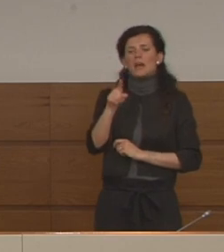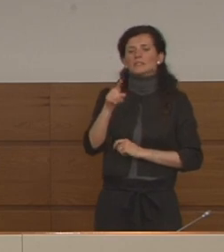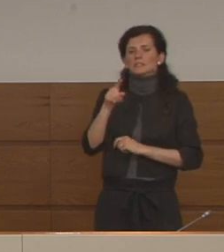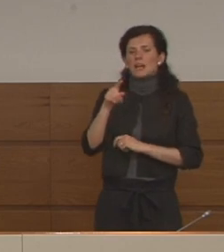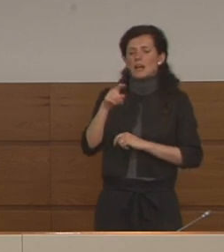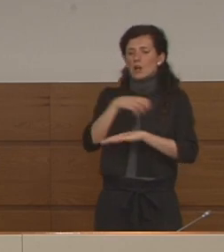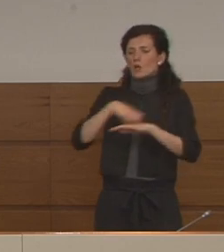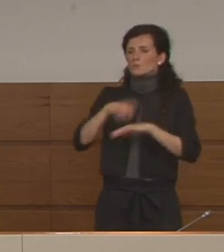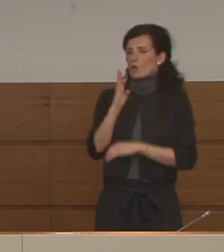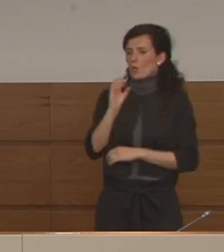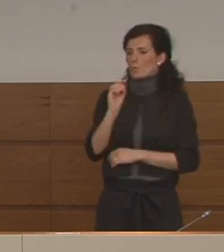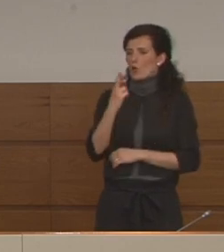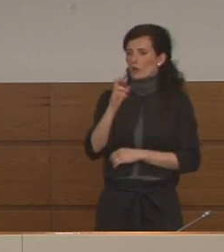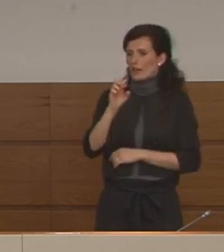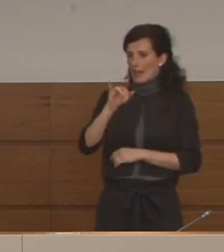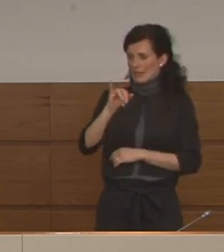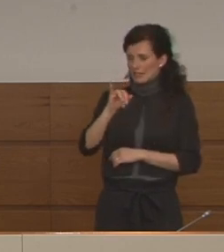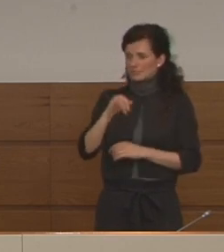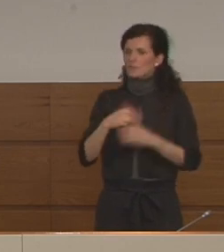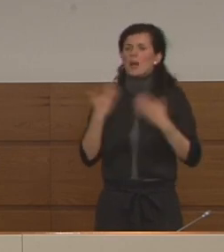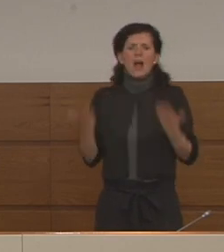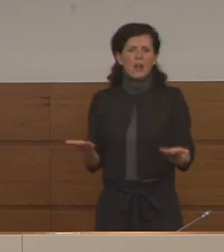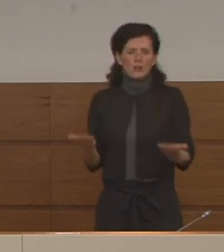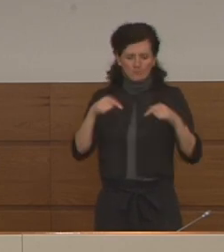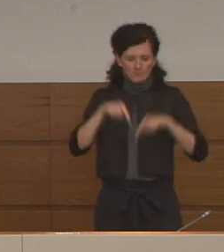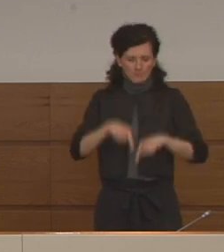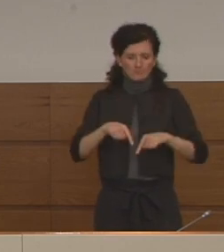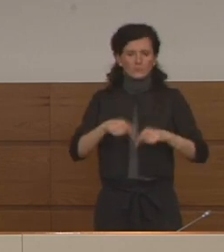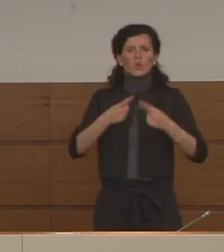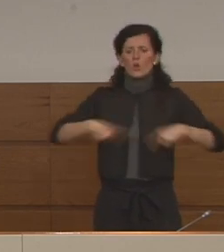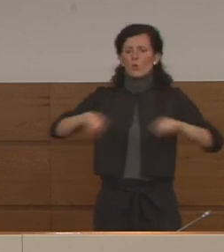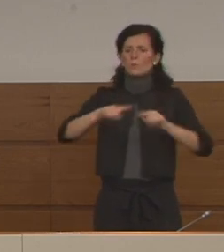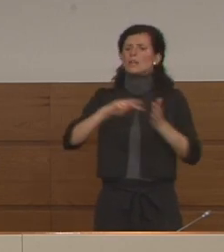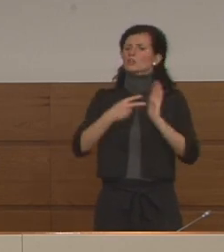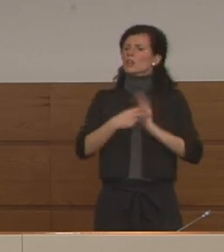Allora, al momento abbiamo Comitato Tecnico Scientifico quanti siete più o meno?